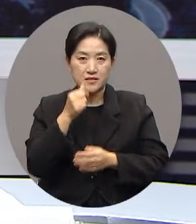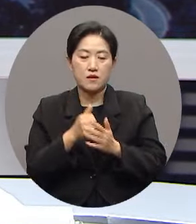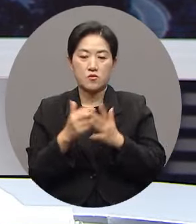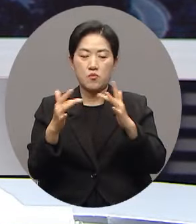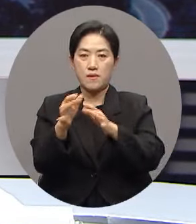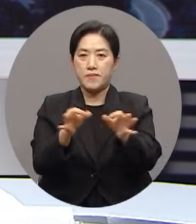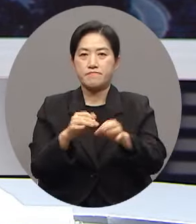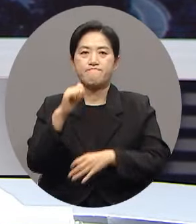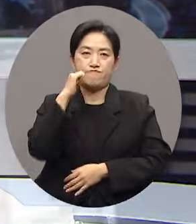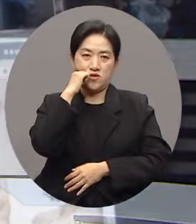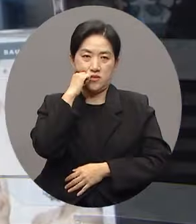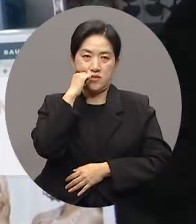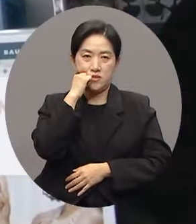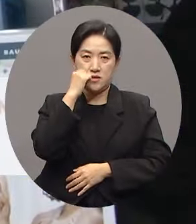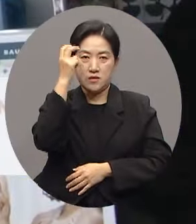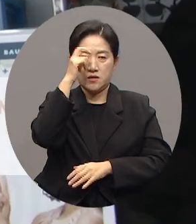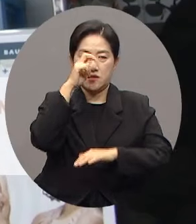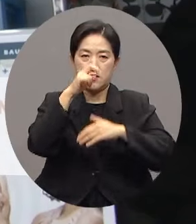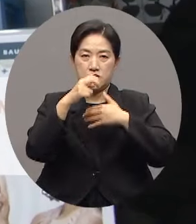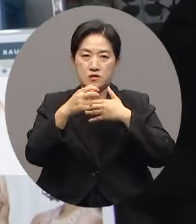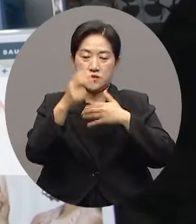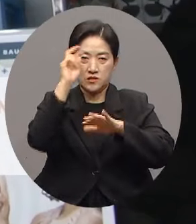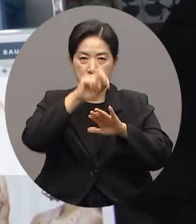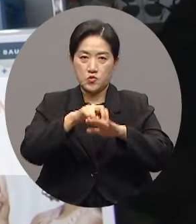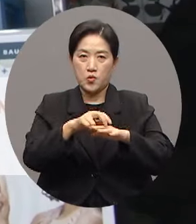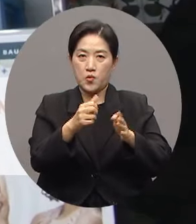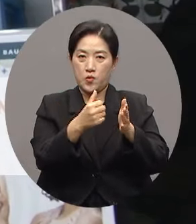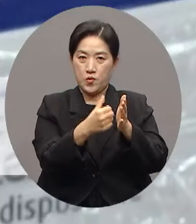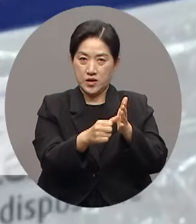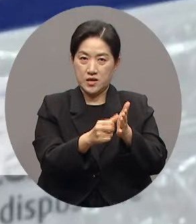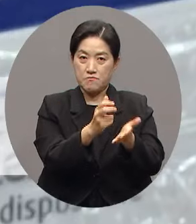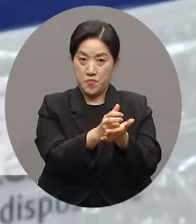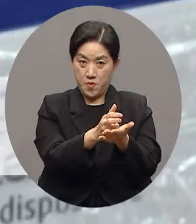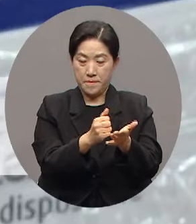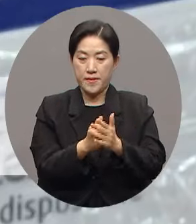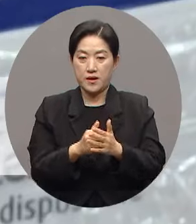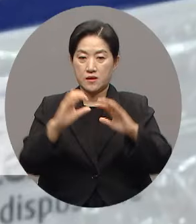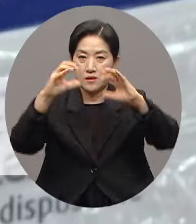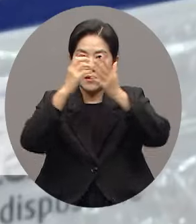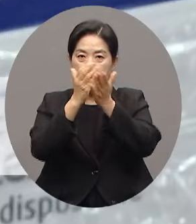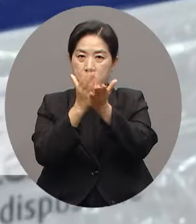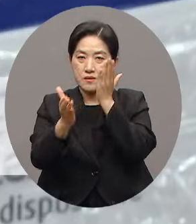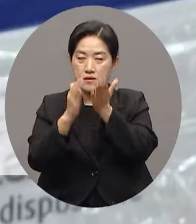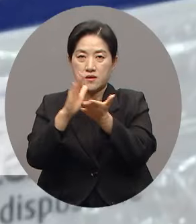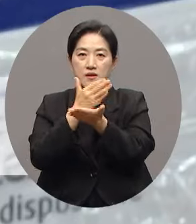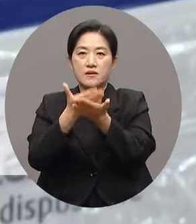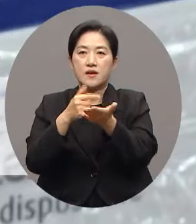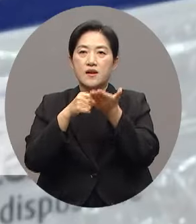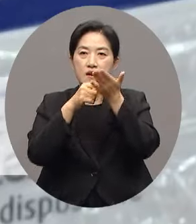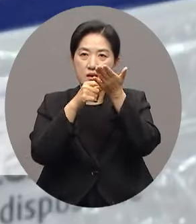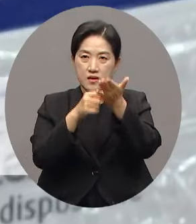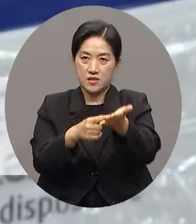(앵커) 헌법재포소는 콘텍트렌즈의 온라인판매를 금지한 의료기사법이 위헌인지